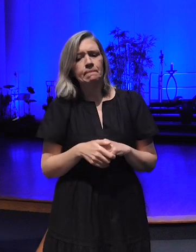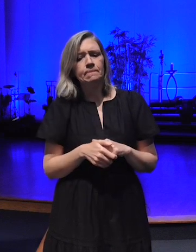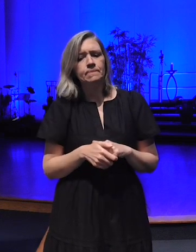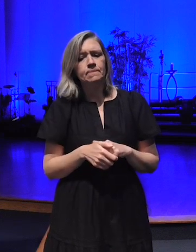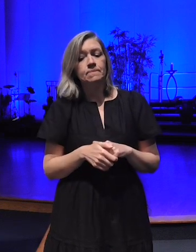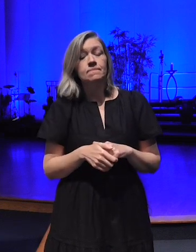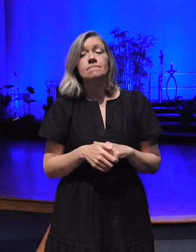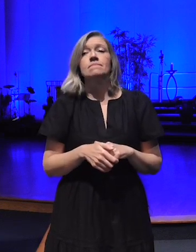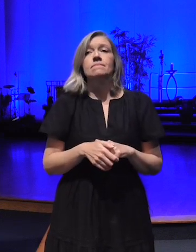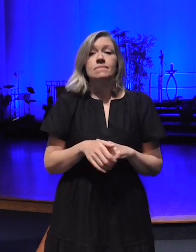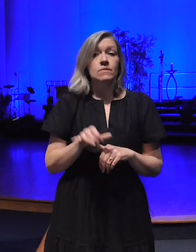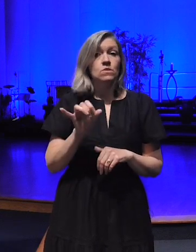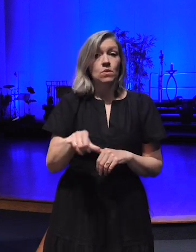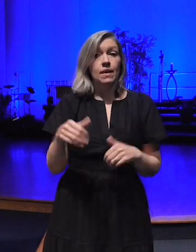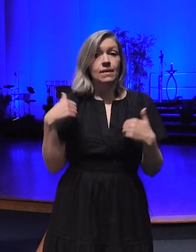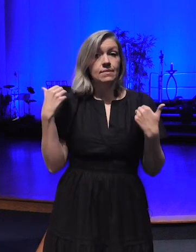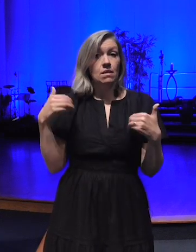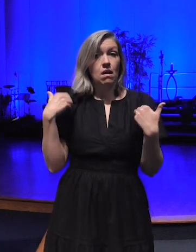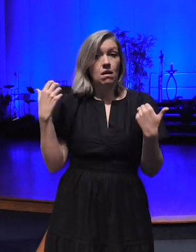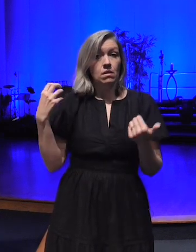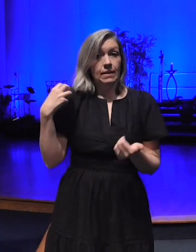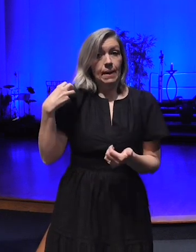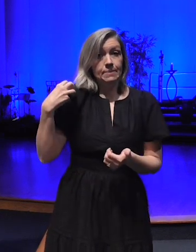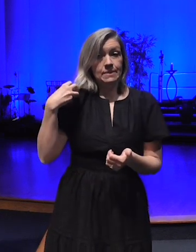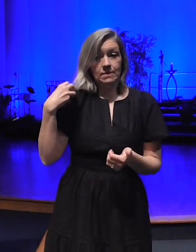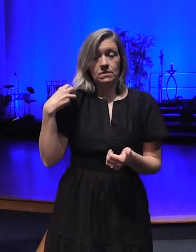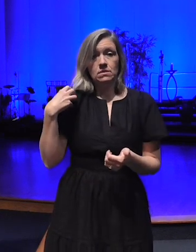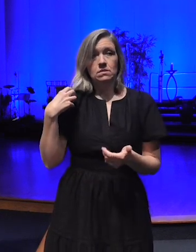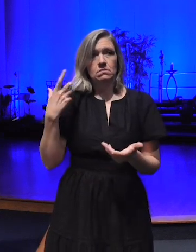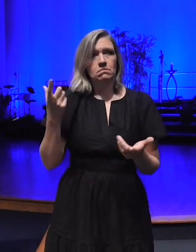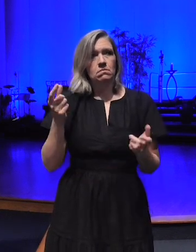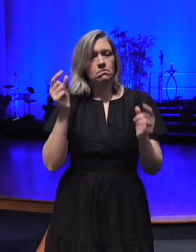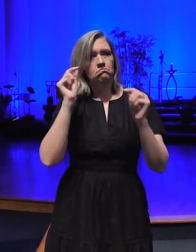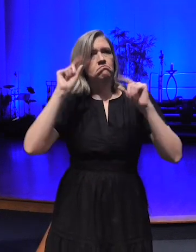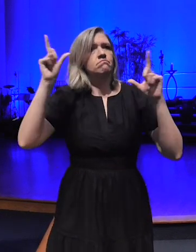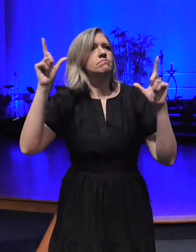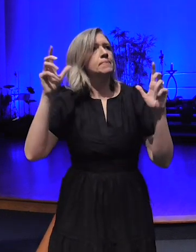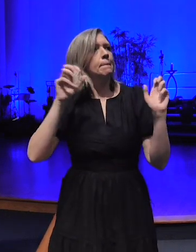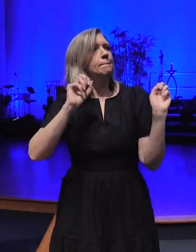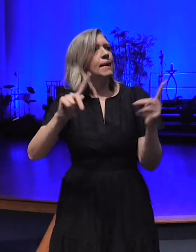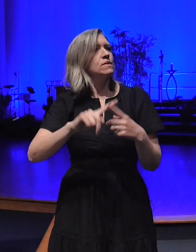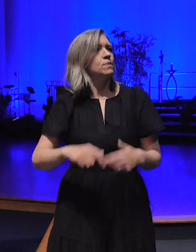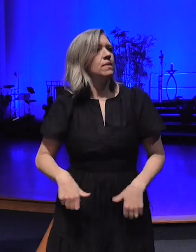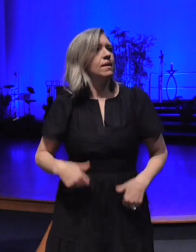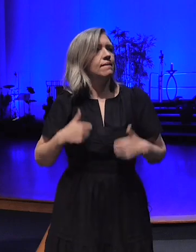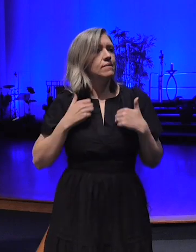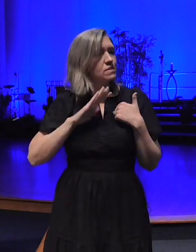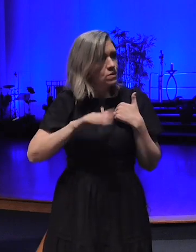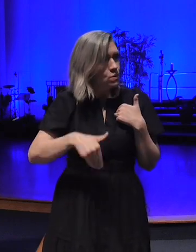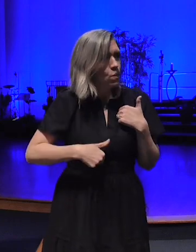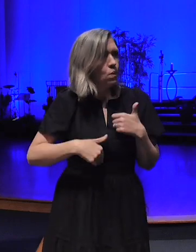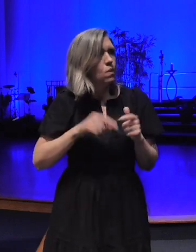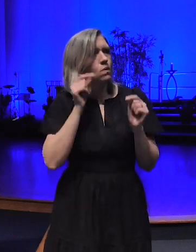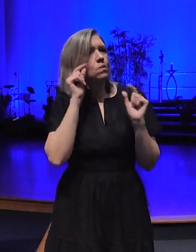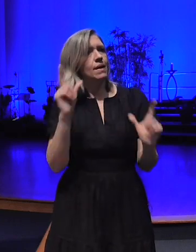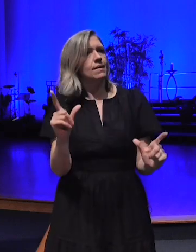joven Capitán volvió a la vida como un alma Despertando la verdadera esencia de su ser finalmente se le permitió